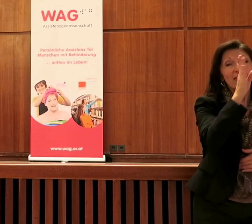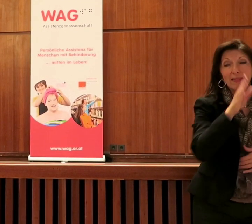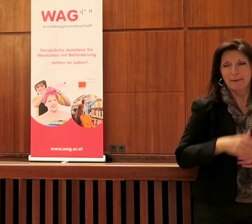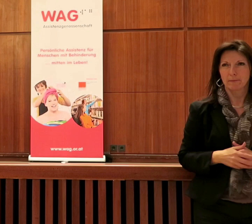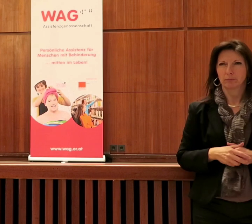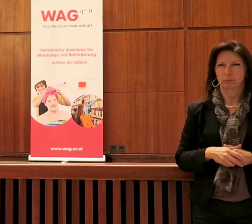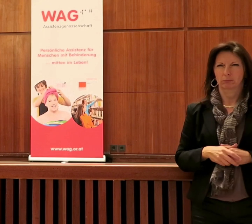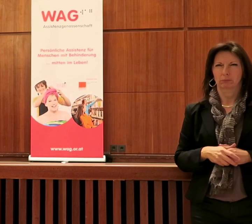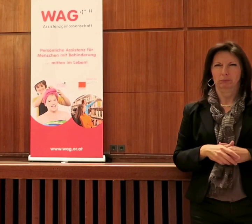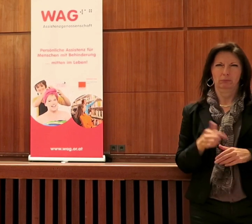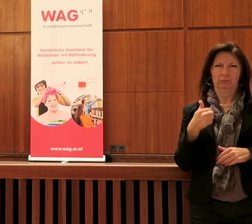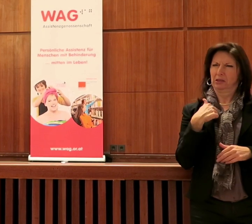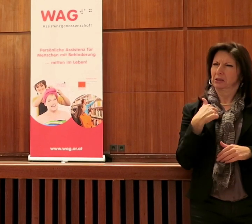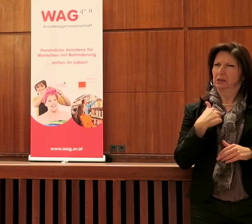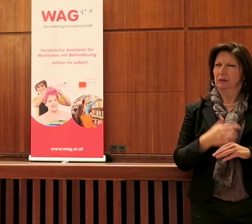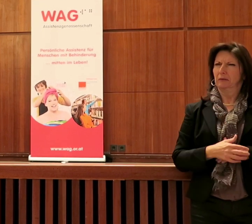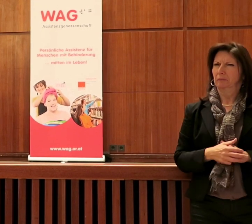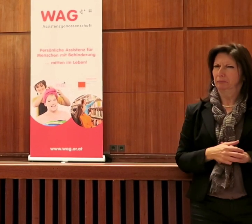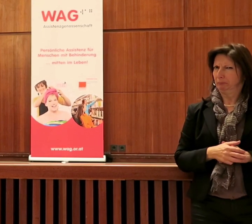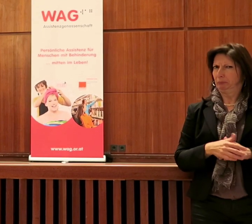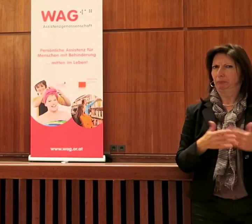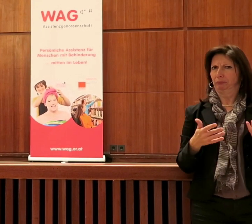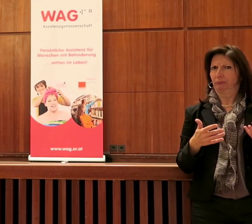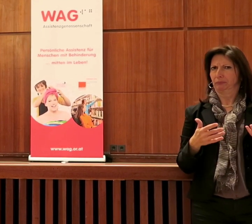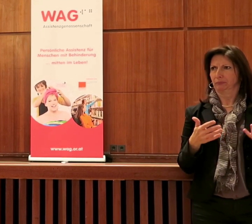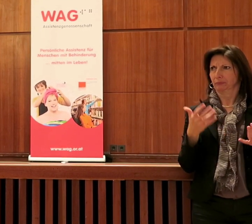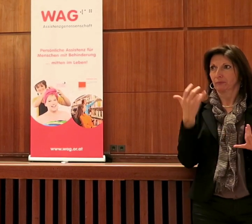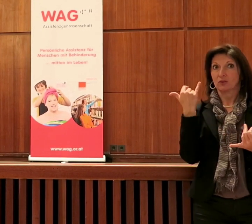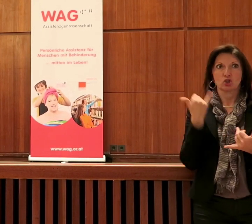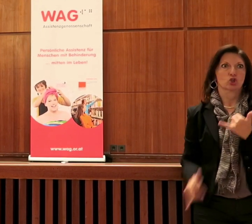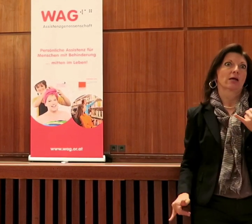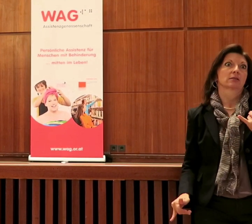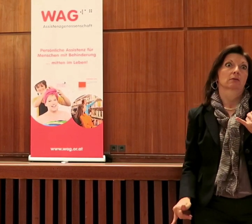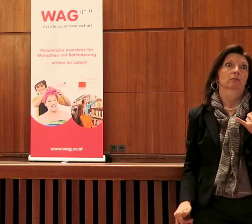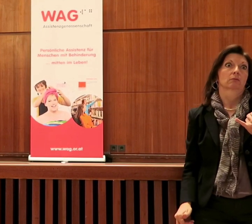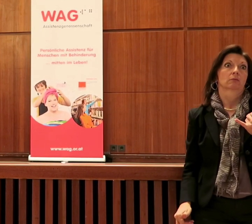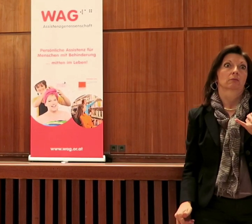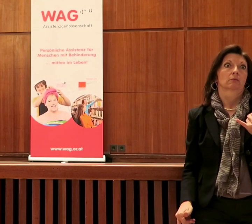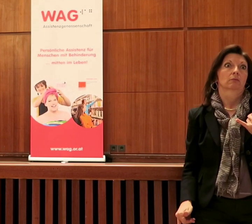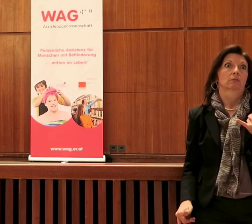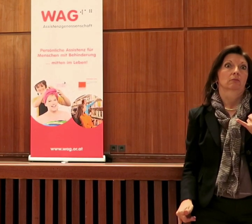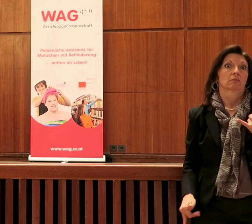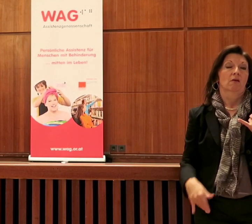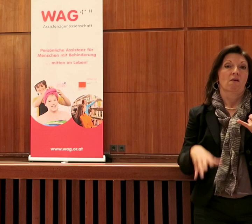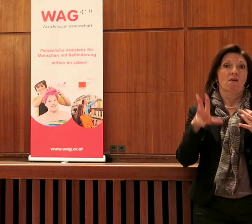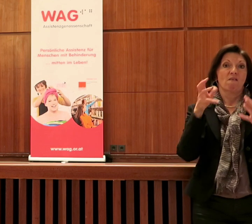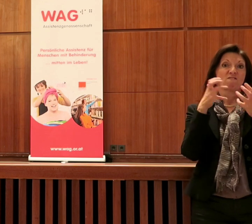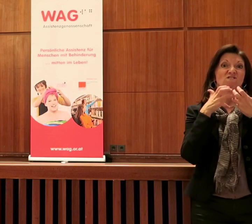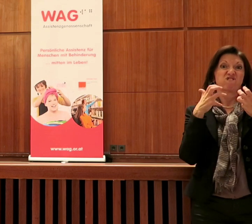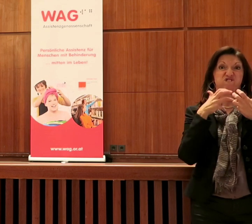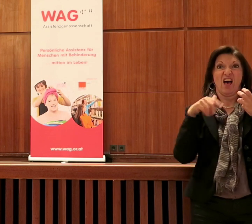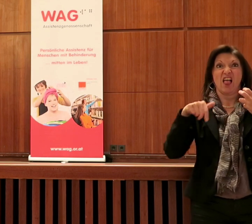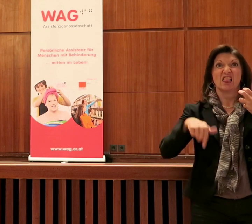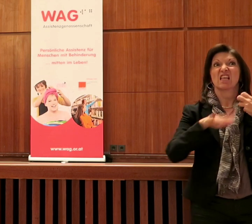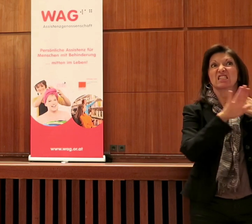Ich mache einen Schritt und Scheiße vom Waldi. [Lachen]